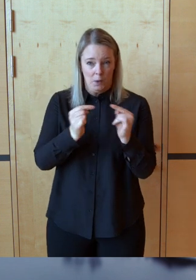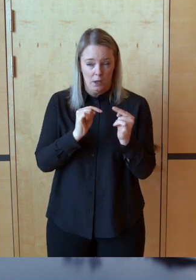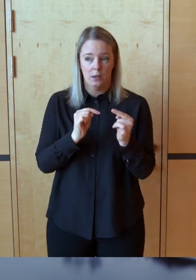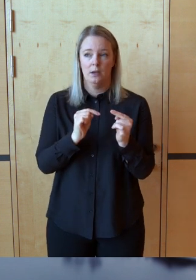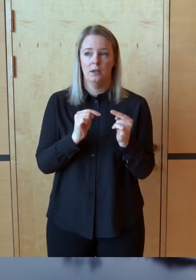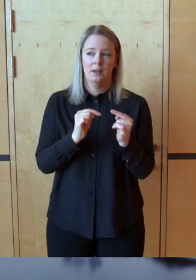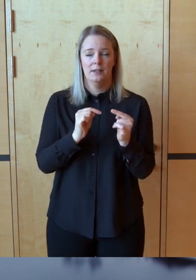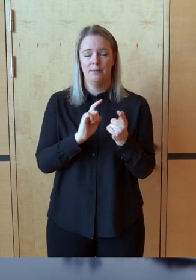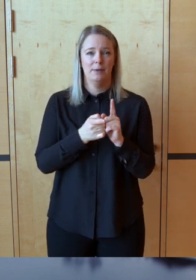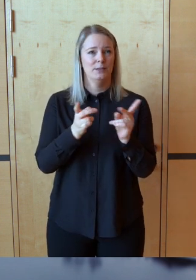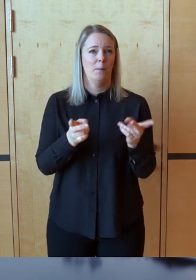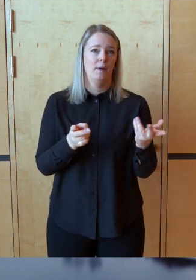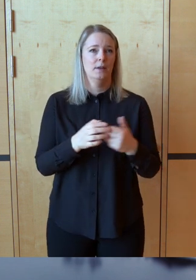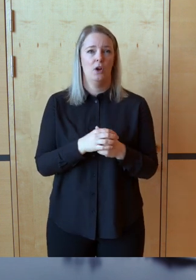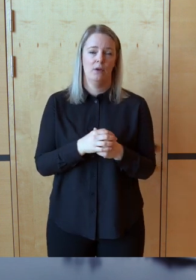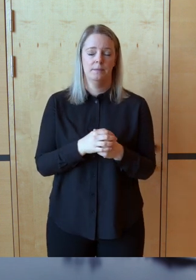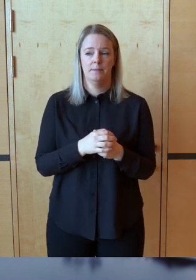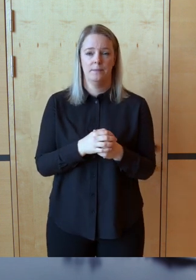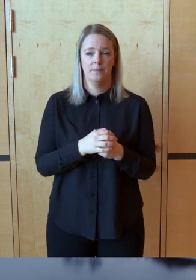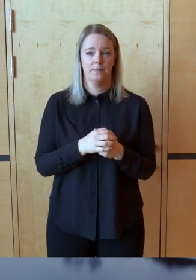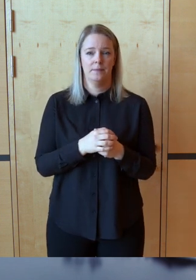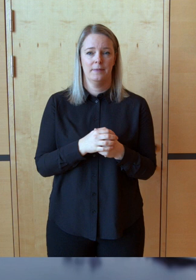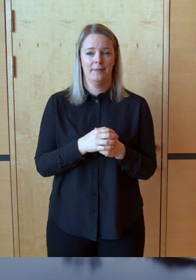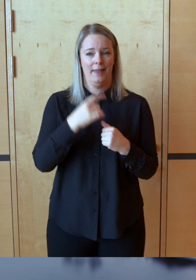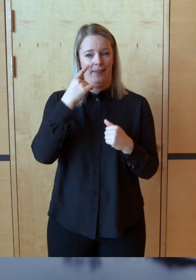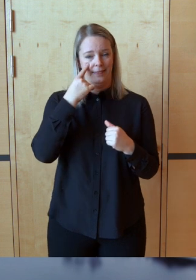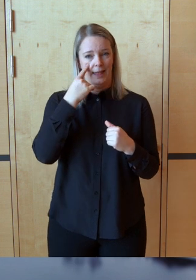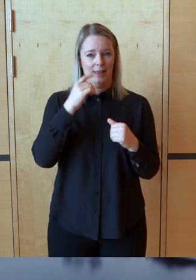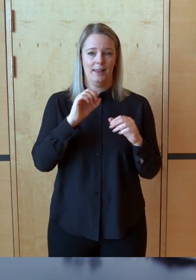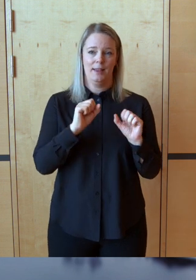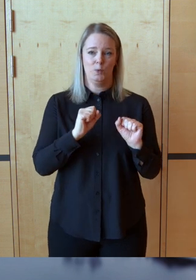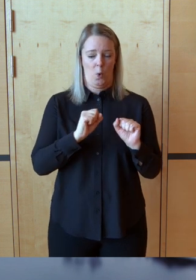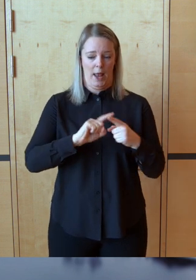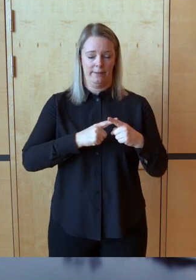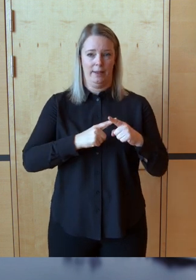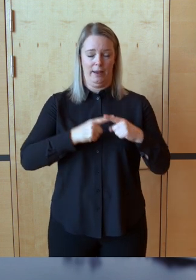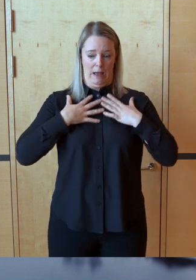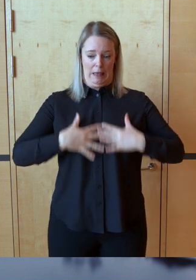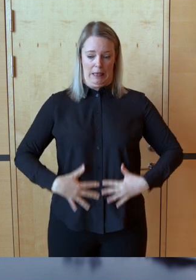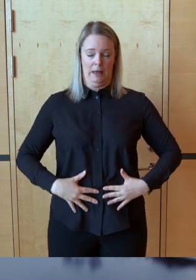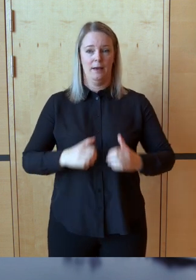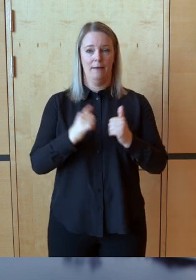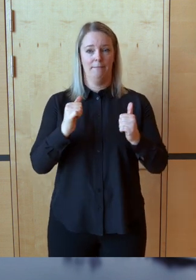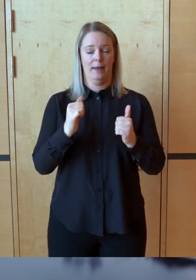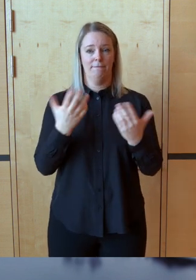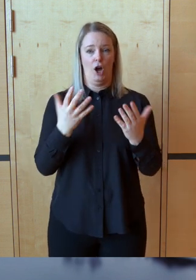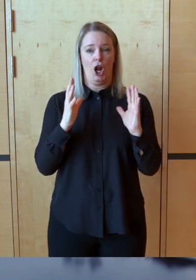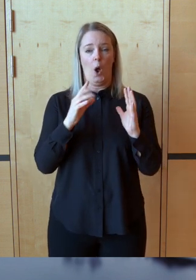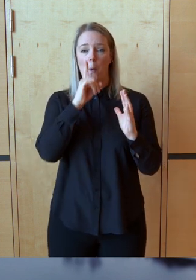Det skulle bli en kofta Men det var väl en Tummetott eller ingenting att man har skurit på dem När ska man lappa och laga